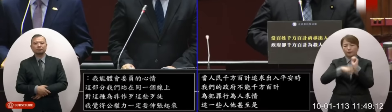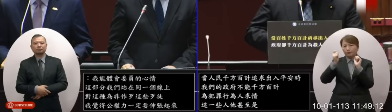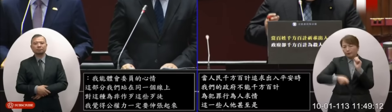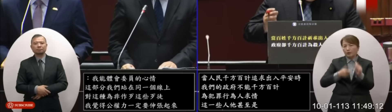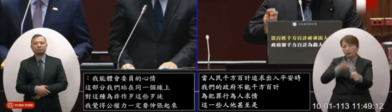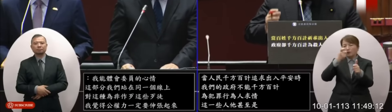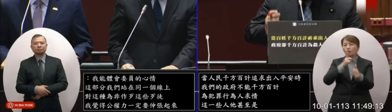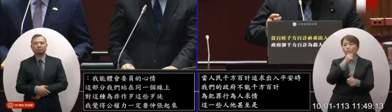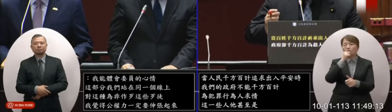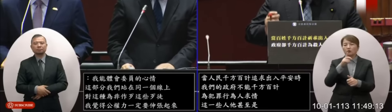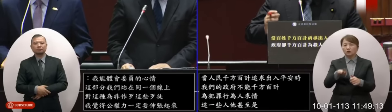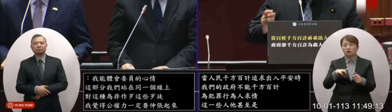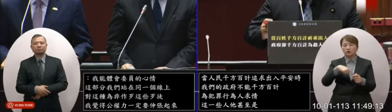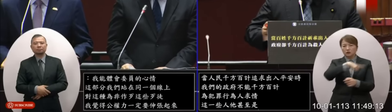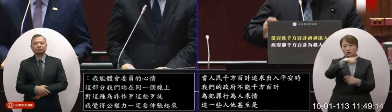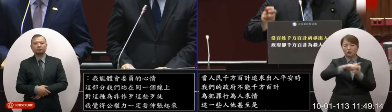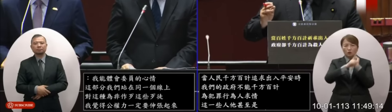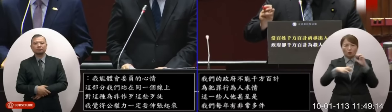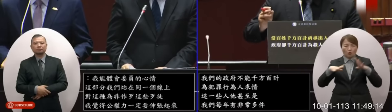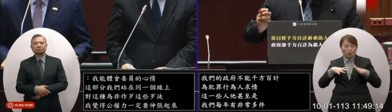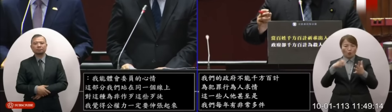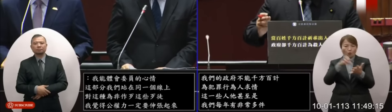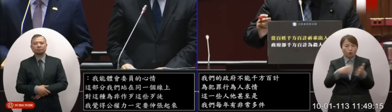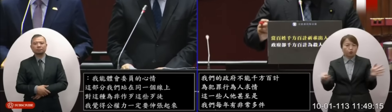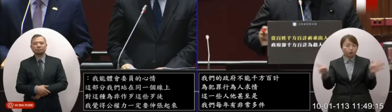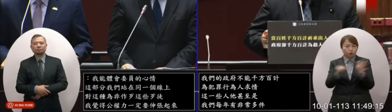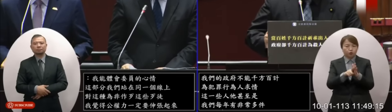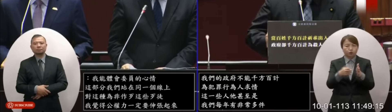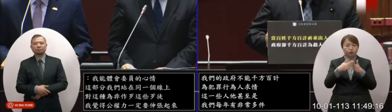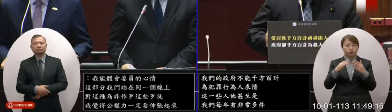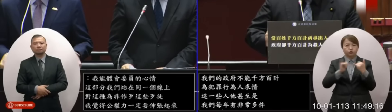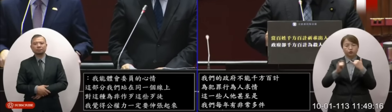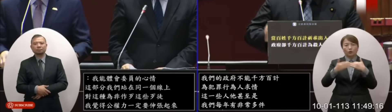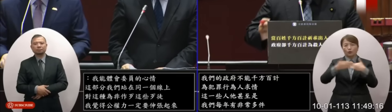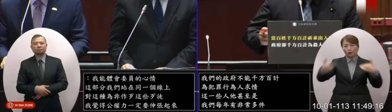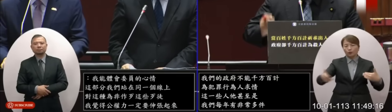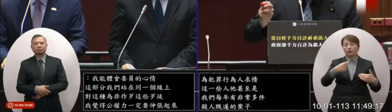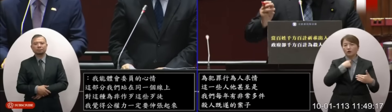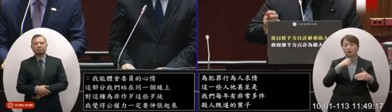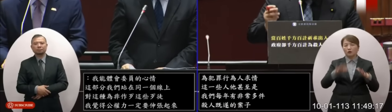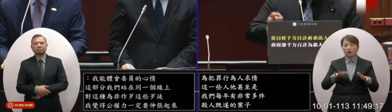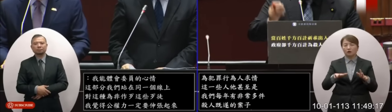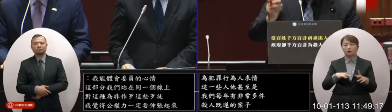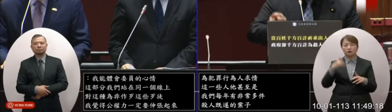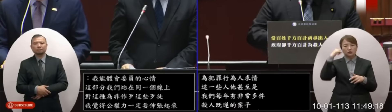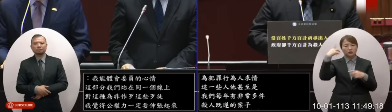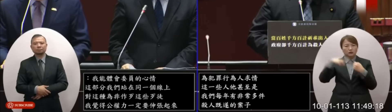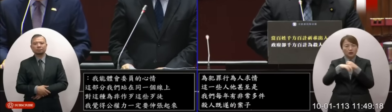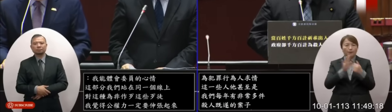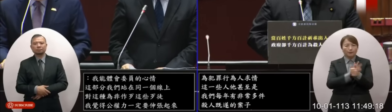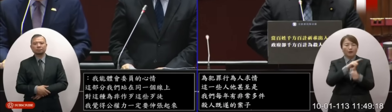所以這些人都是法官認證 要永久與社會隔絕的 那今天我們又千方百計的為他們求情